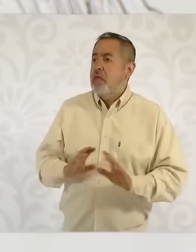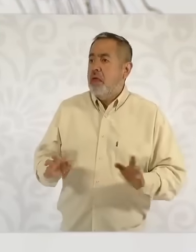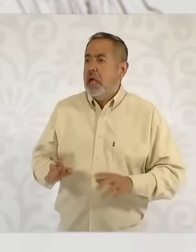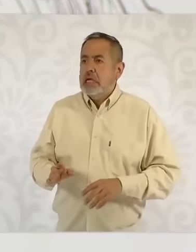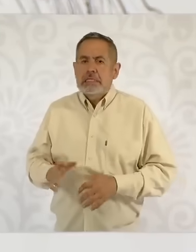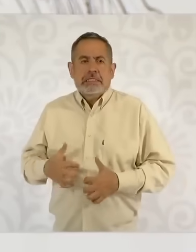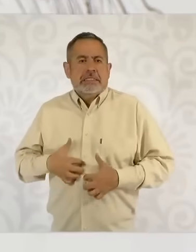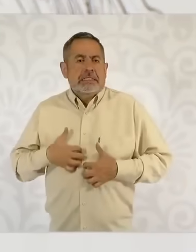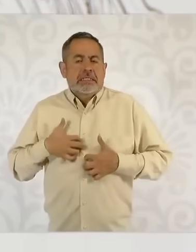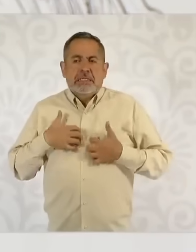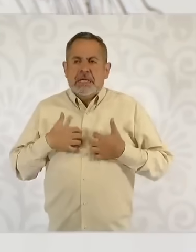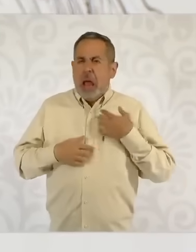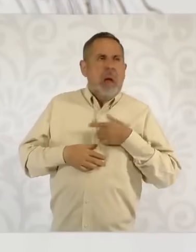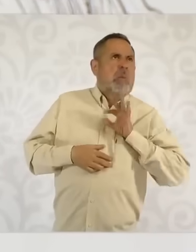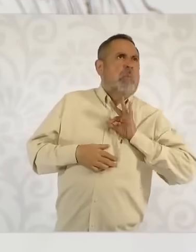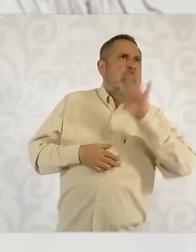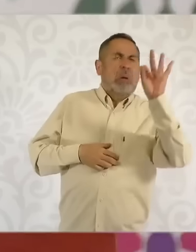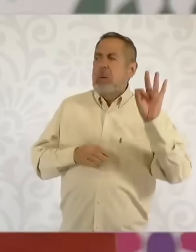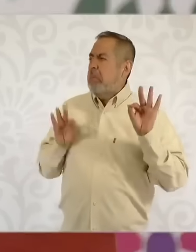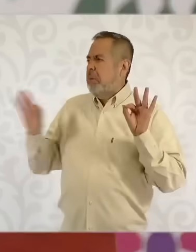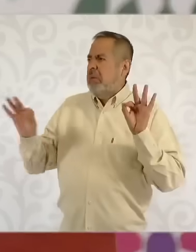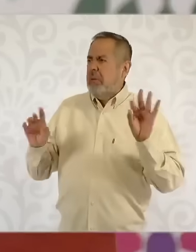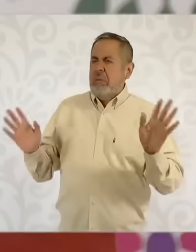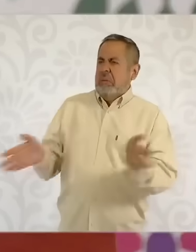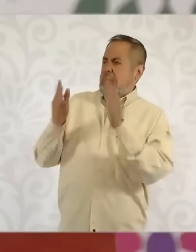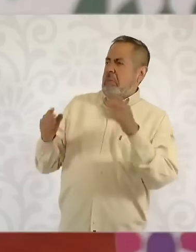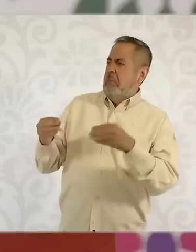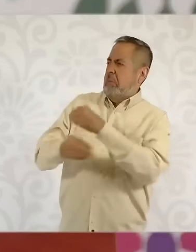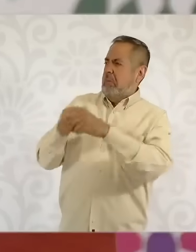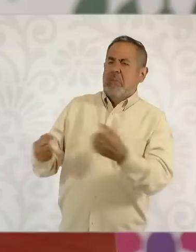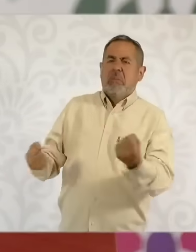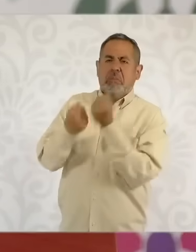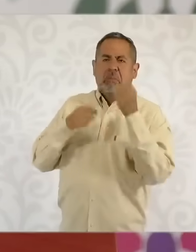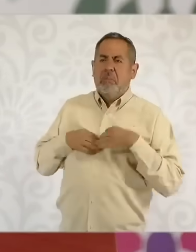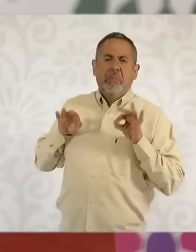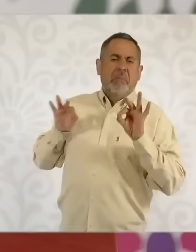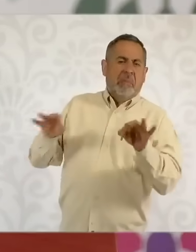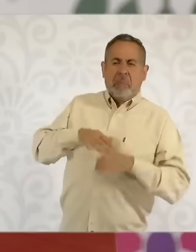que buscan es una confrontación de México con Estados Unidos